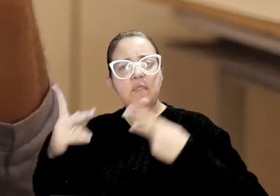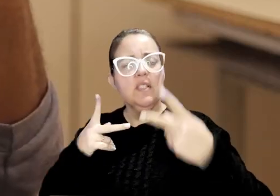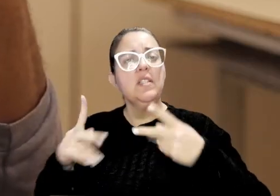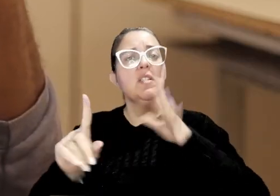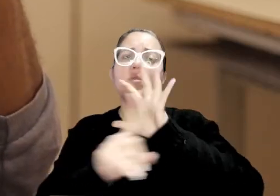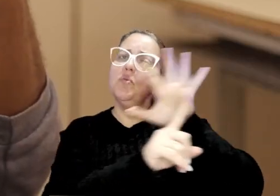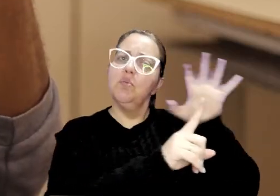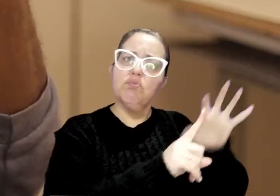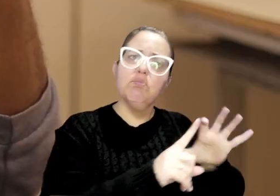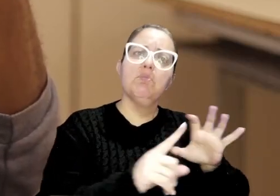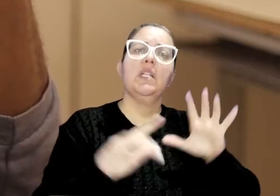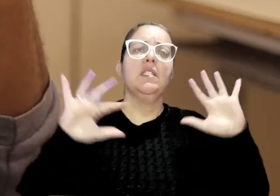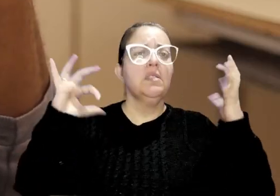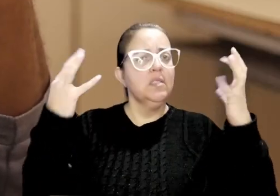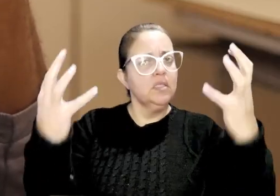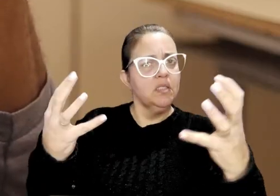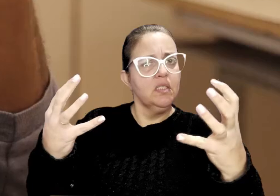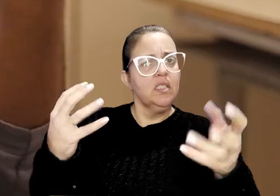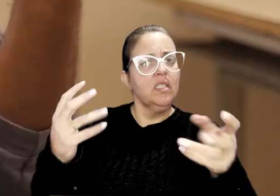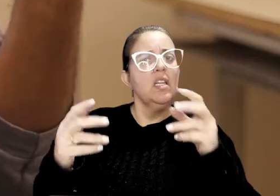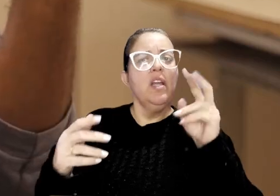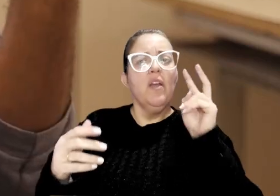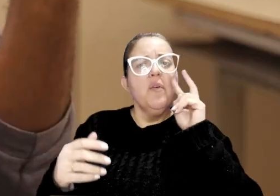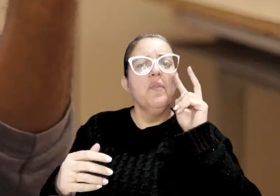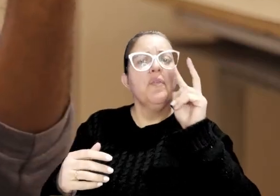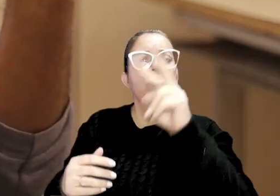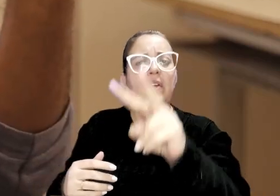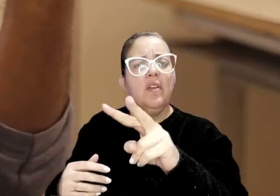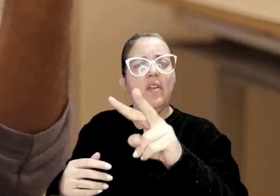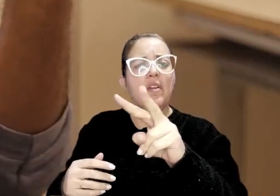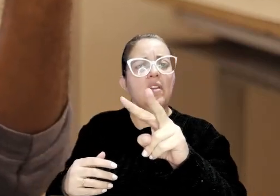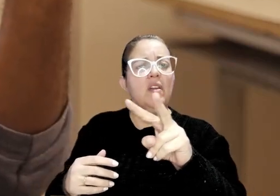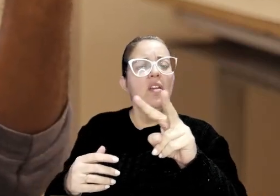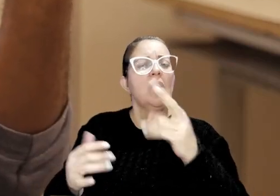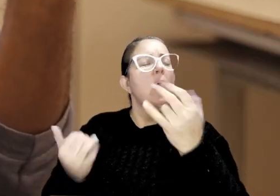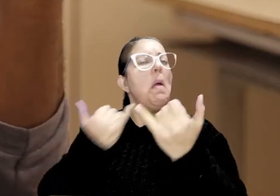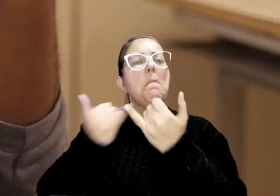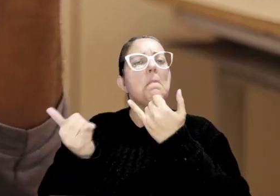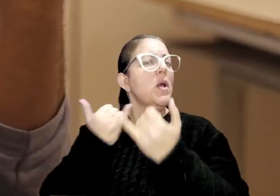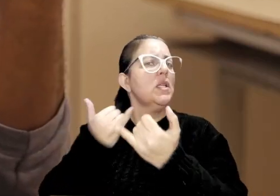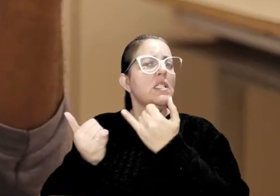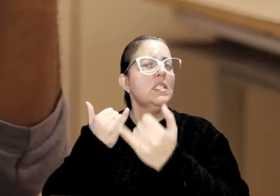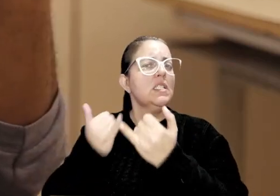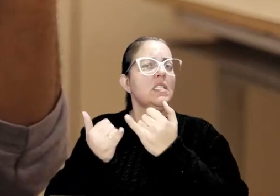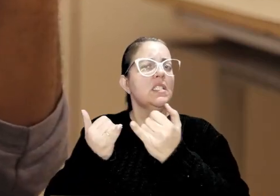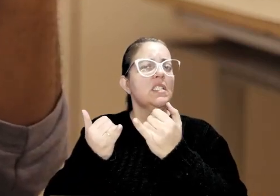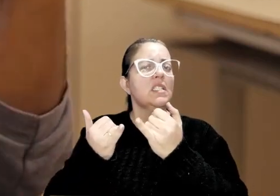vindo tá vindo o petróleo para cá tá vindo o petróleo para cá a gente fala assim vai